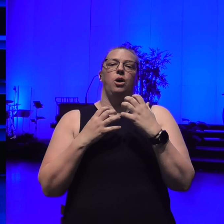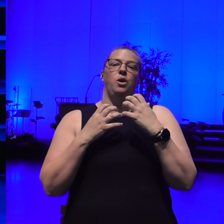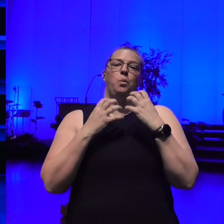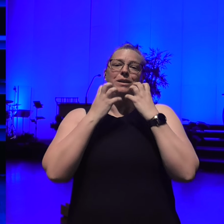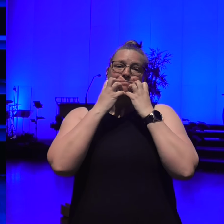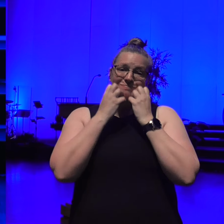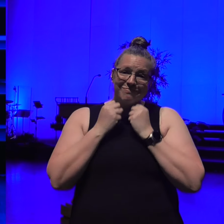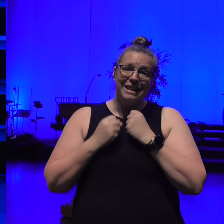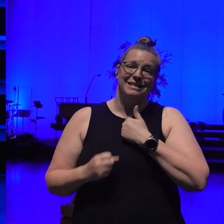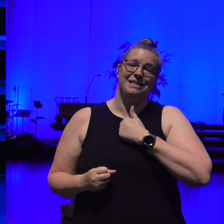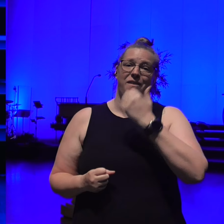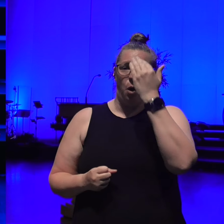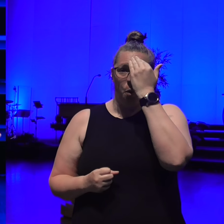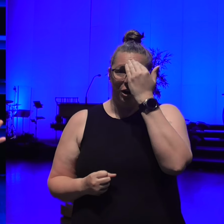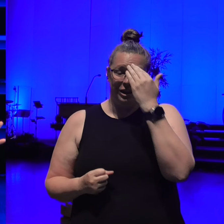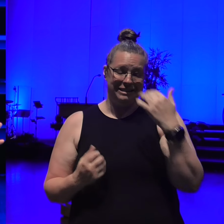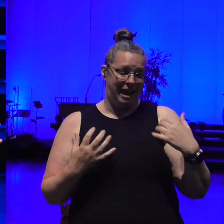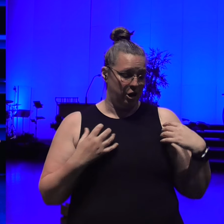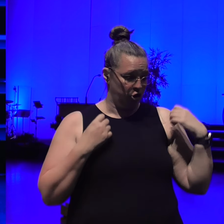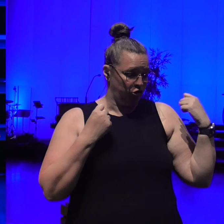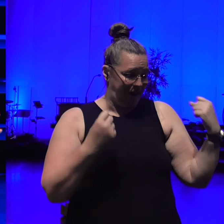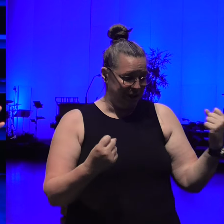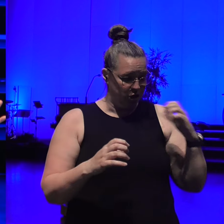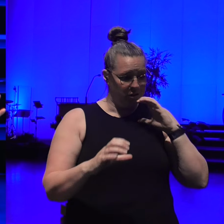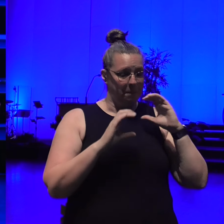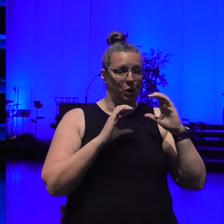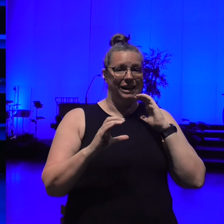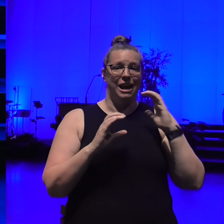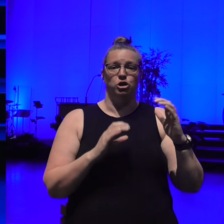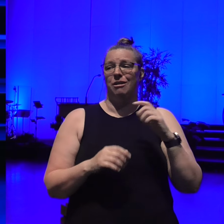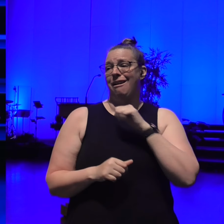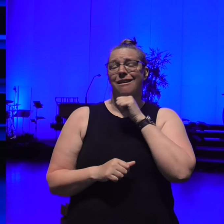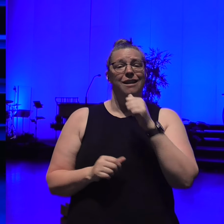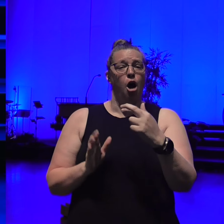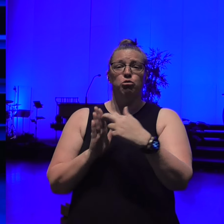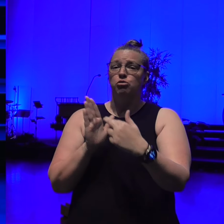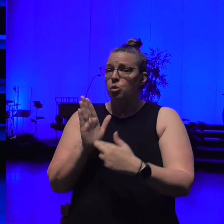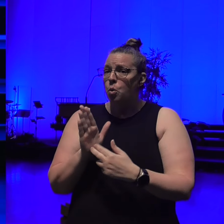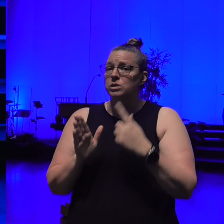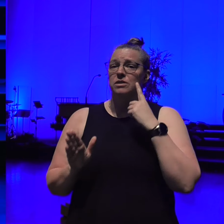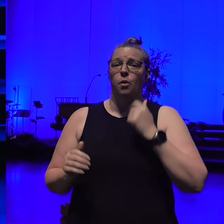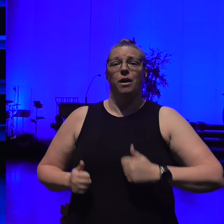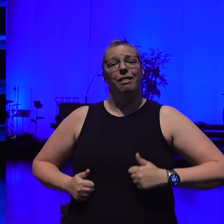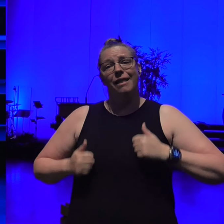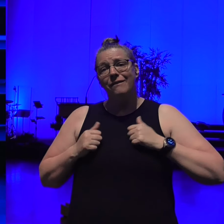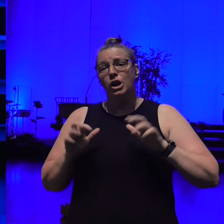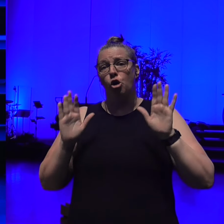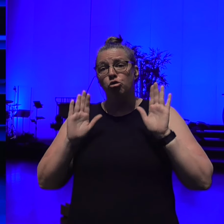, autoconciencia, valiente comunicación Estas no son solo reglas para vivir una gran vida, sino